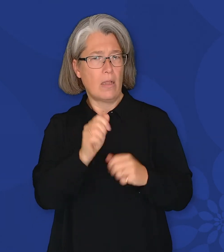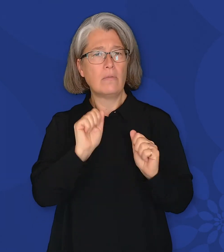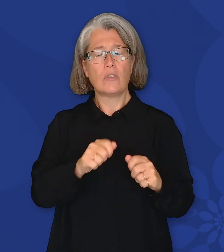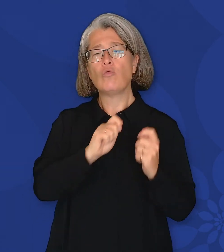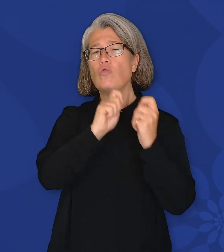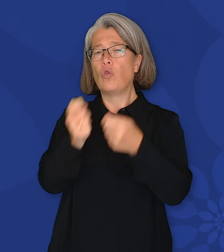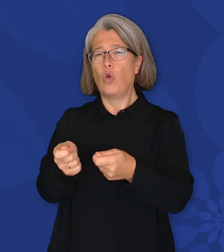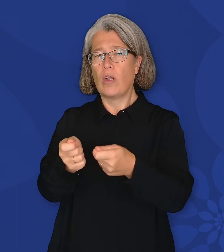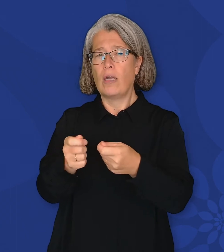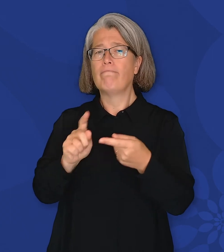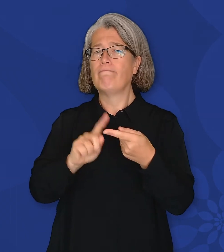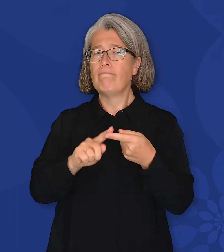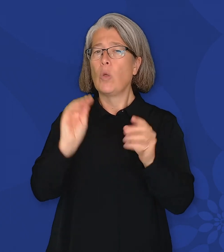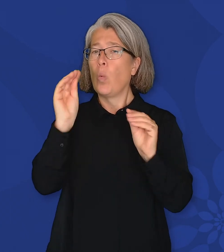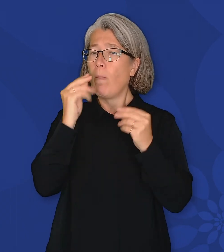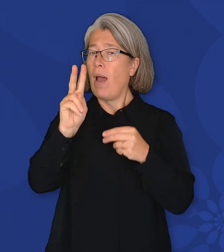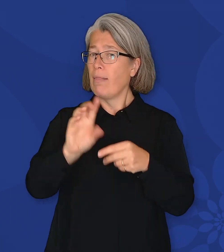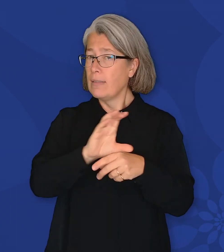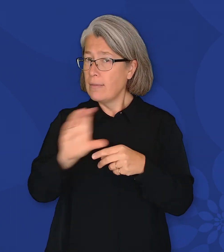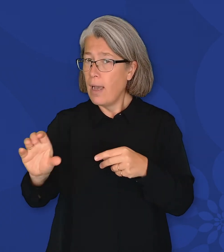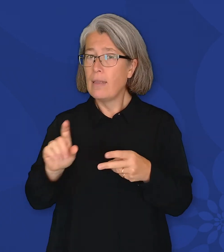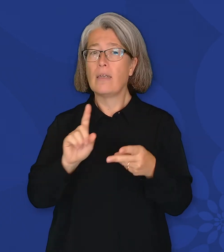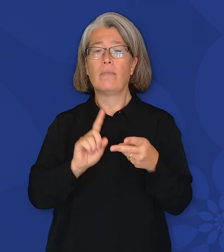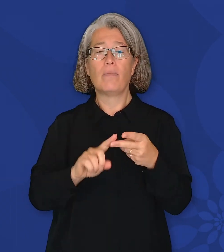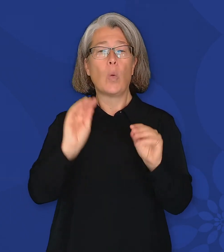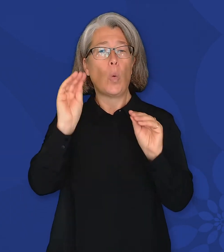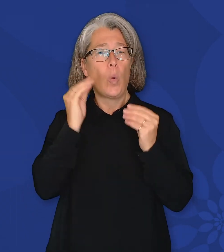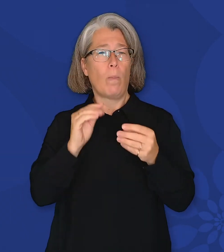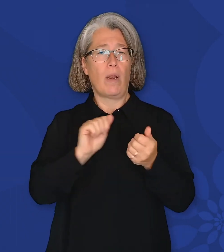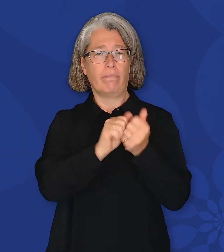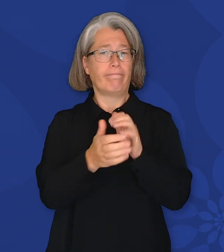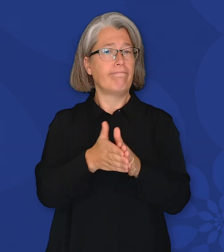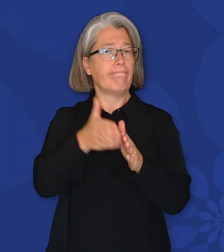läropliktiga söka till utbildning på andra stadiet, utbildning i övergångsskedet -